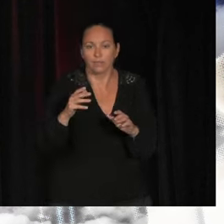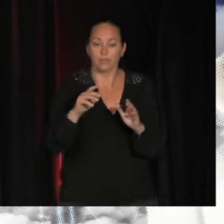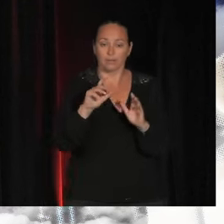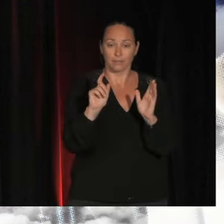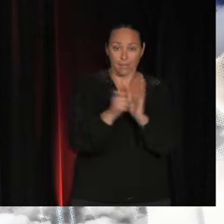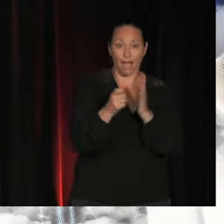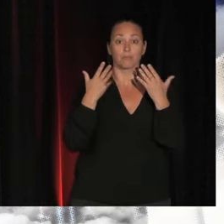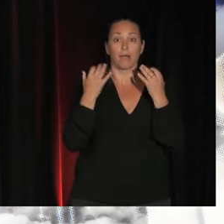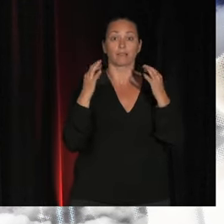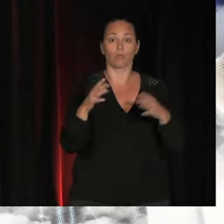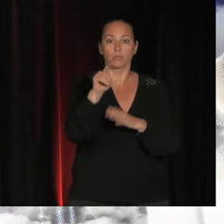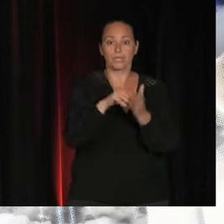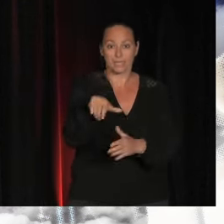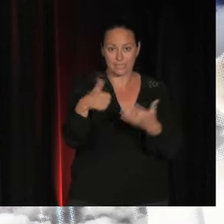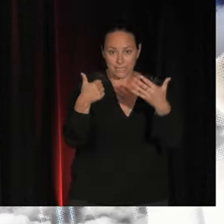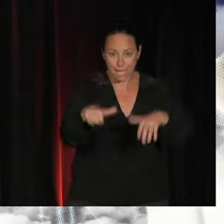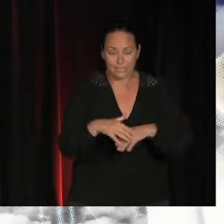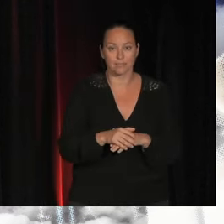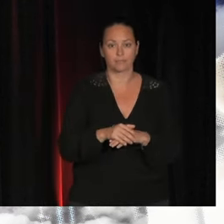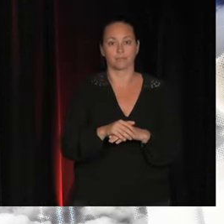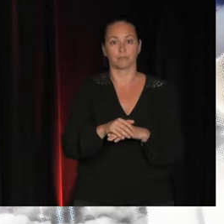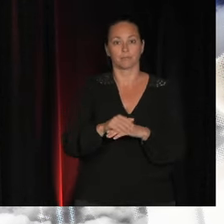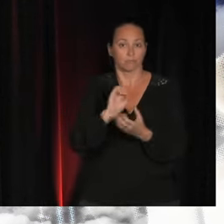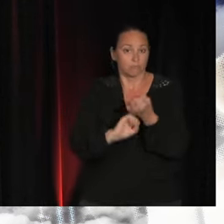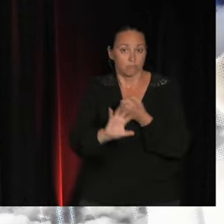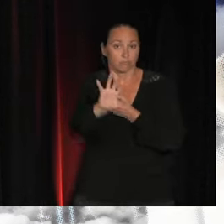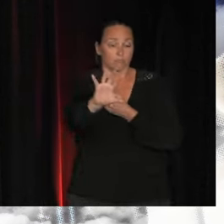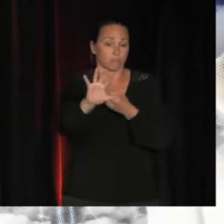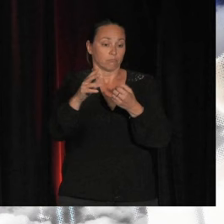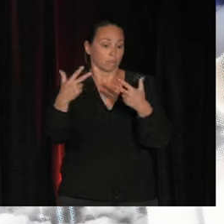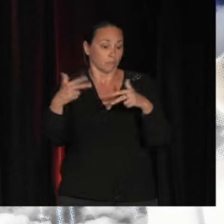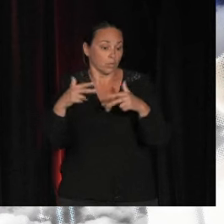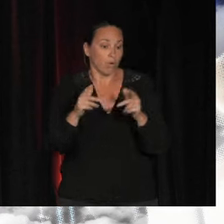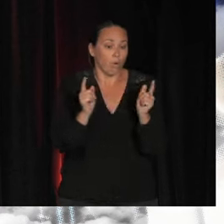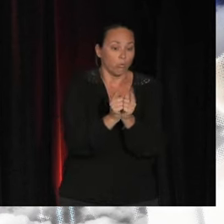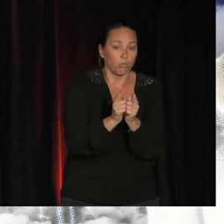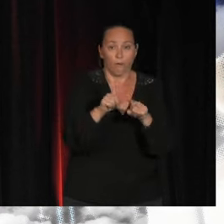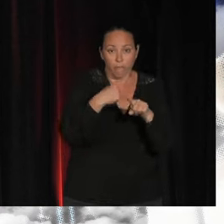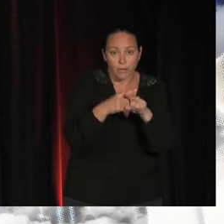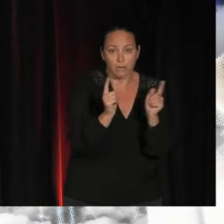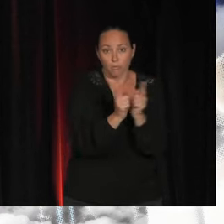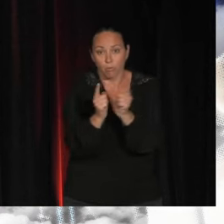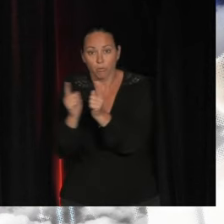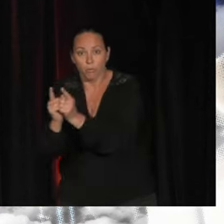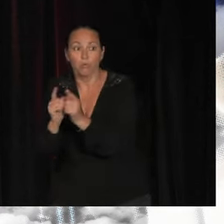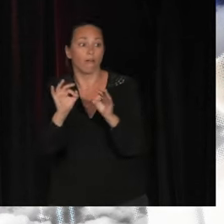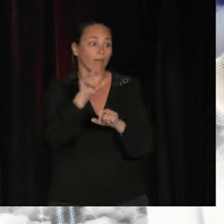ils vont envoyer, là, les fameux trailers cinématiques, cette fois-ci, les différents courts-métrages autour des personnages. Bastion…